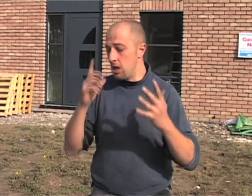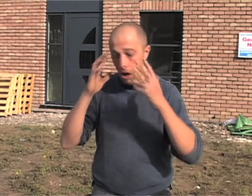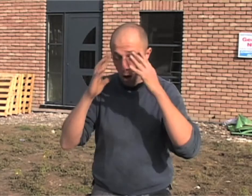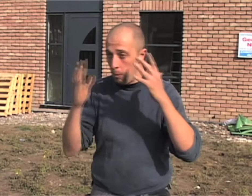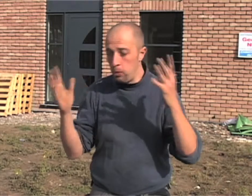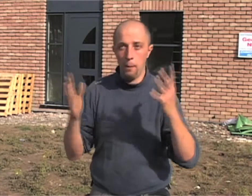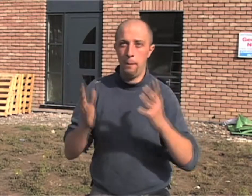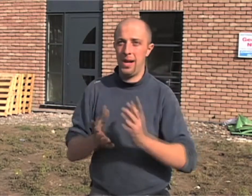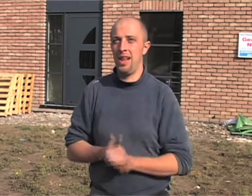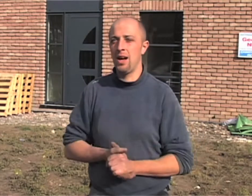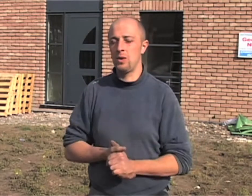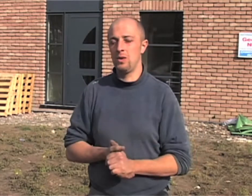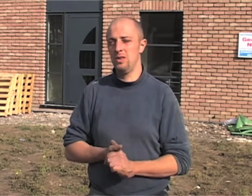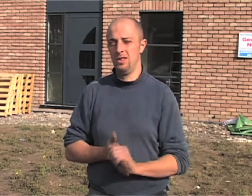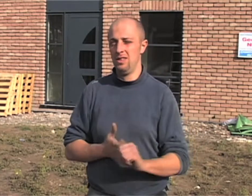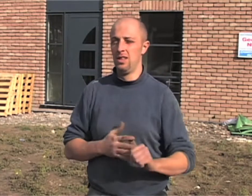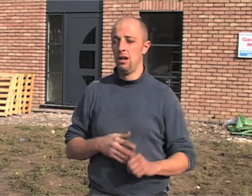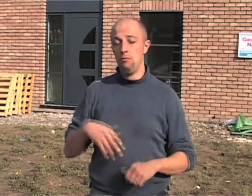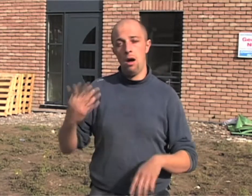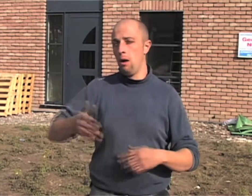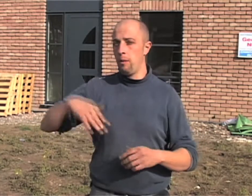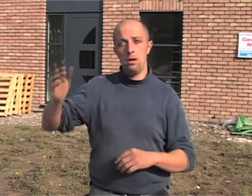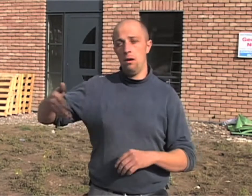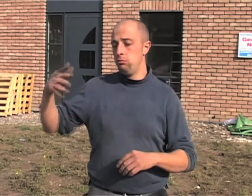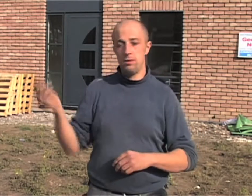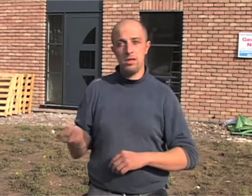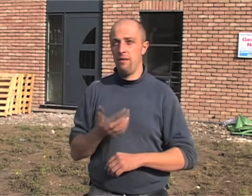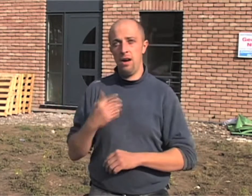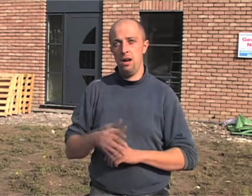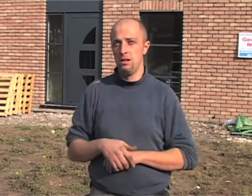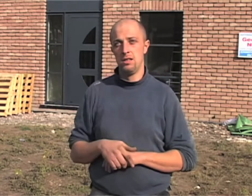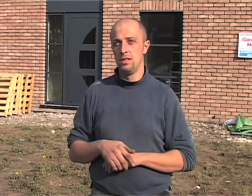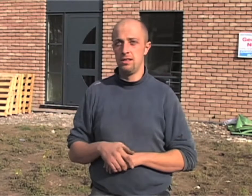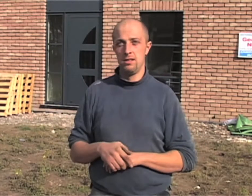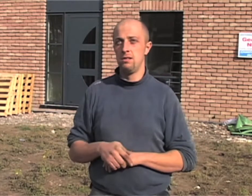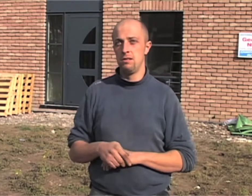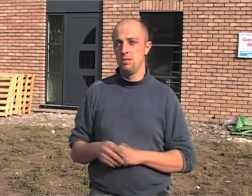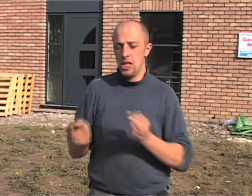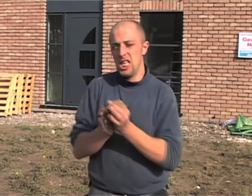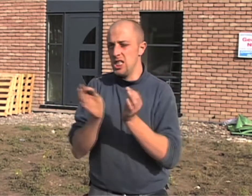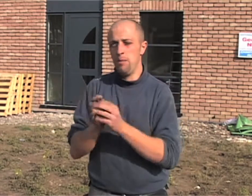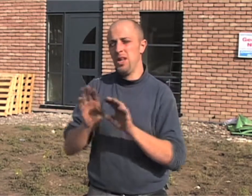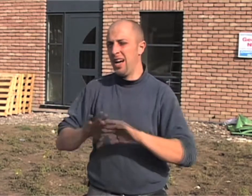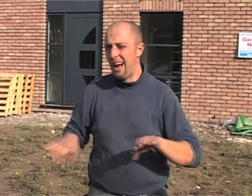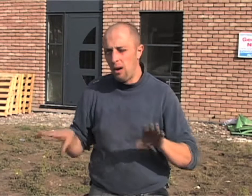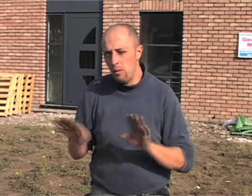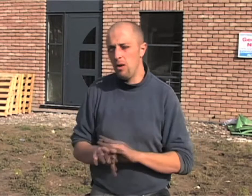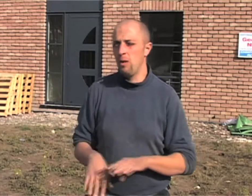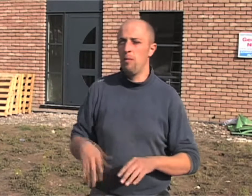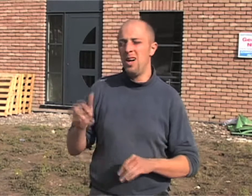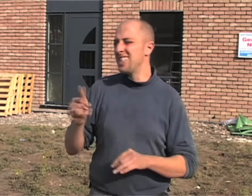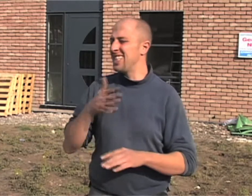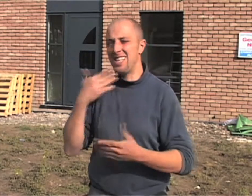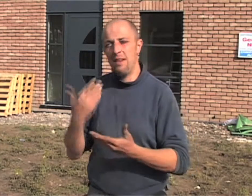Au début, je ne savais pas quoi faire Puis, je me suis habitué petit à petit, on m'a expliqué calmement